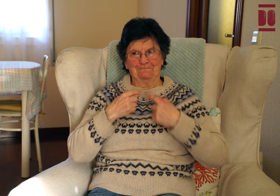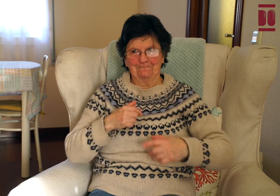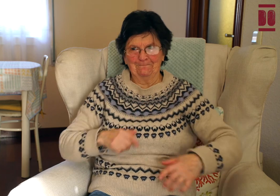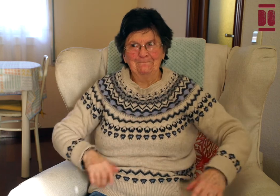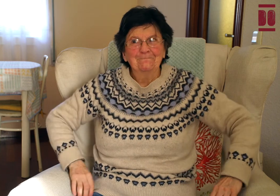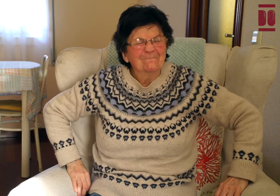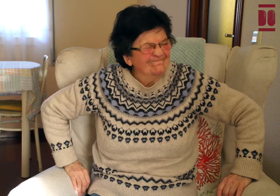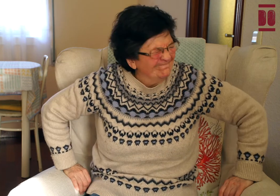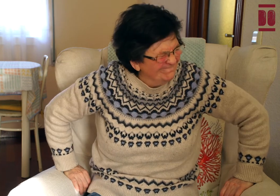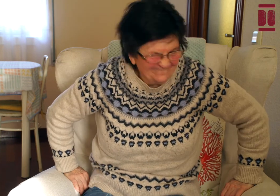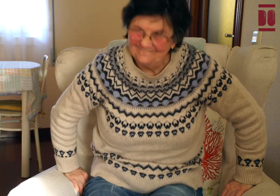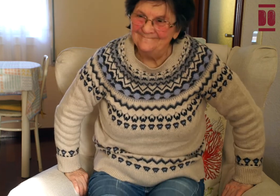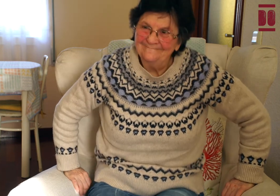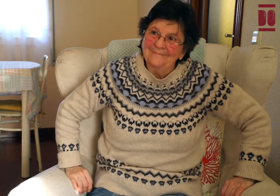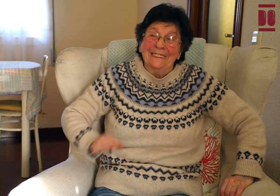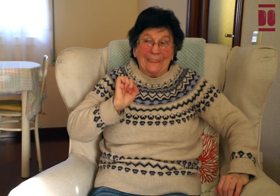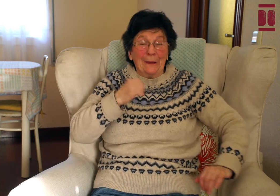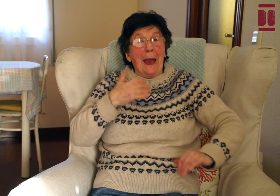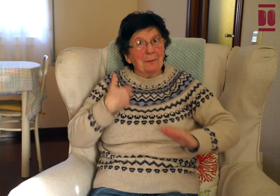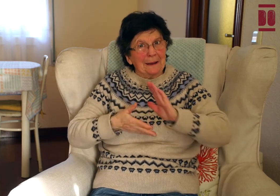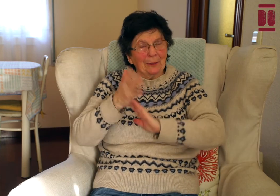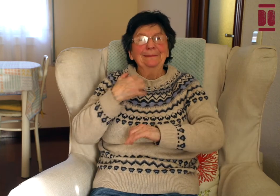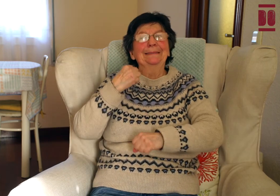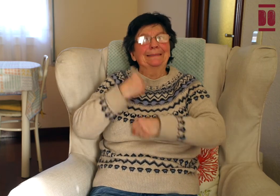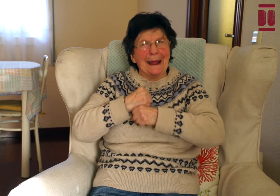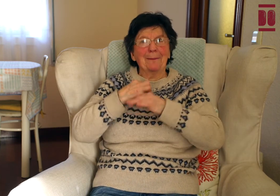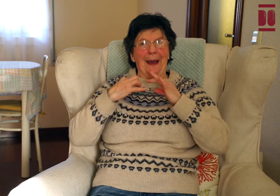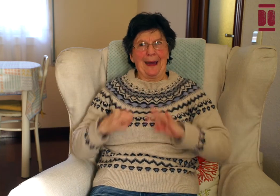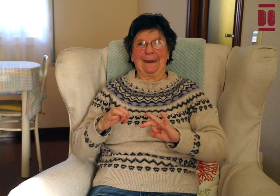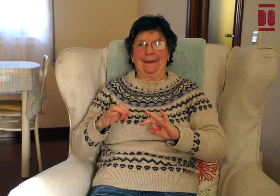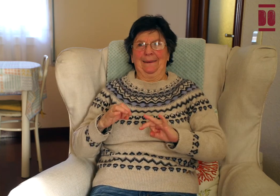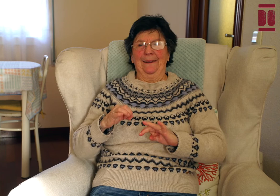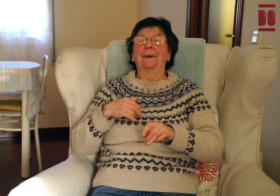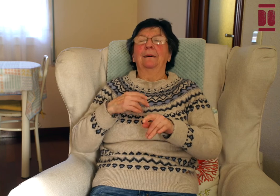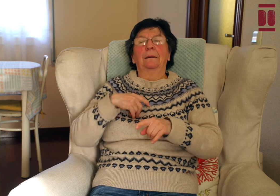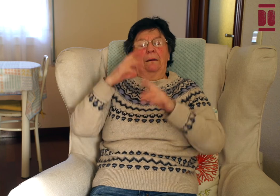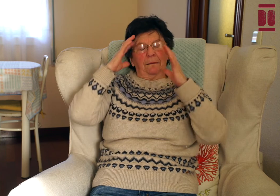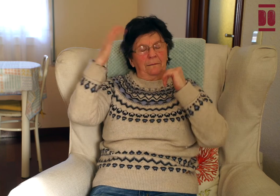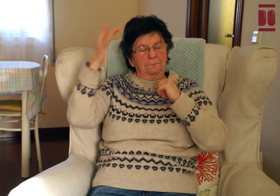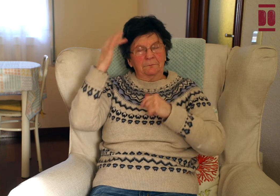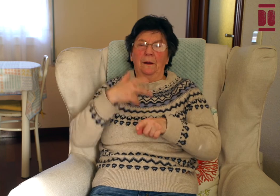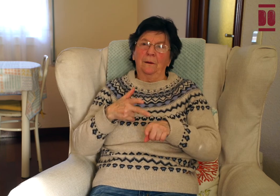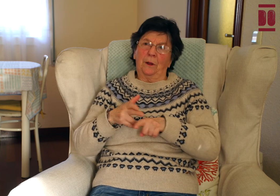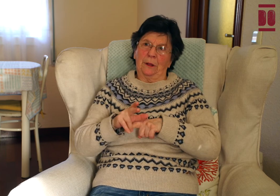Esas dos cosas me las he perdido. Ay... Quizá hubiera trabajado, pero imagino que sin cotizar.